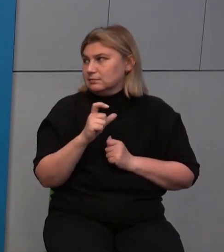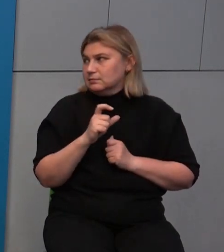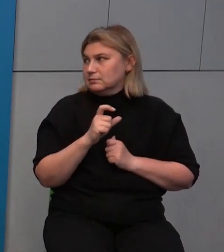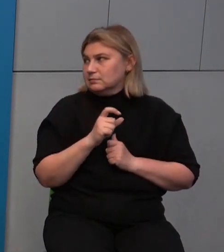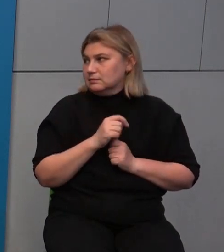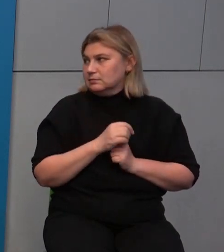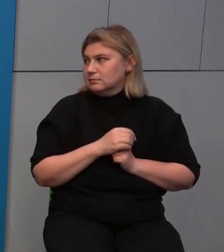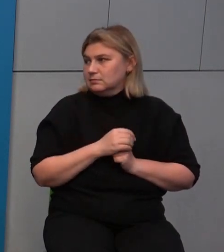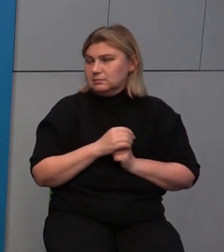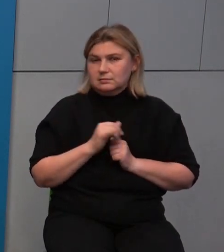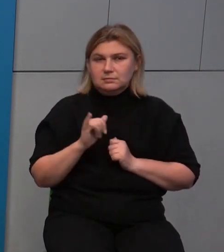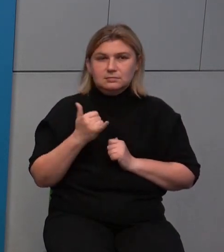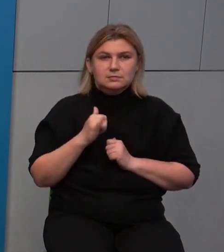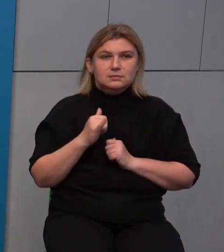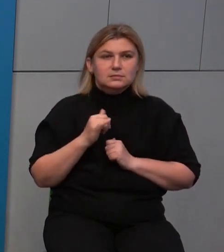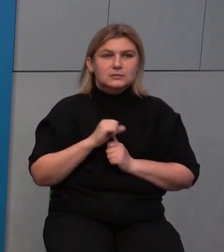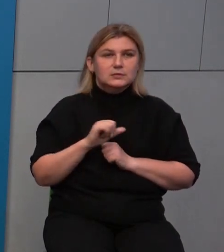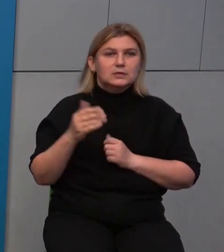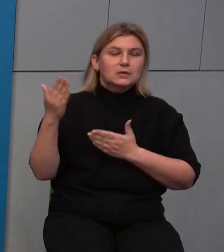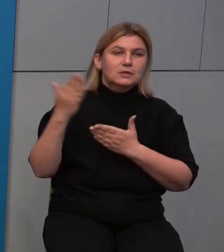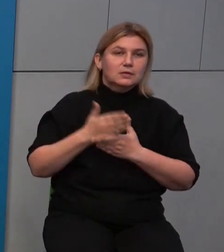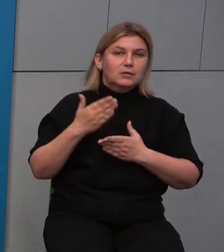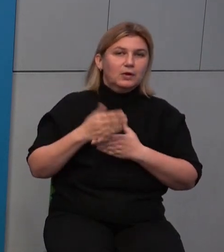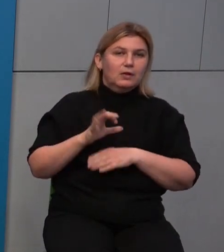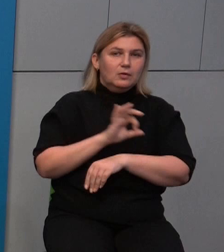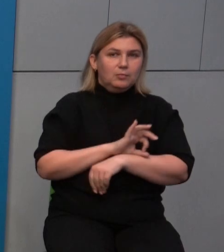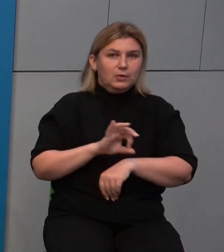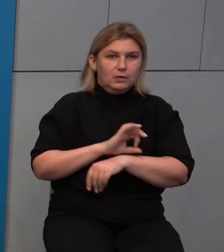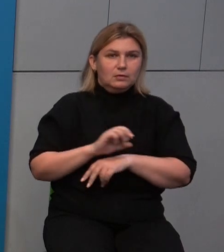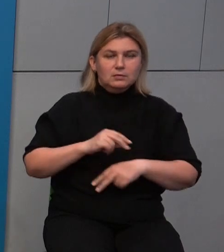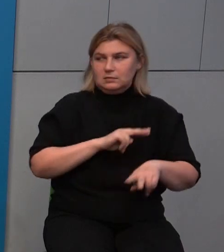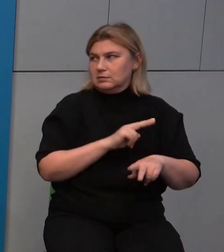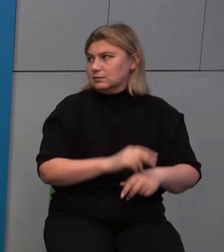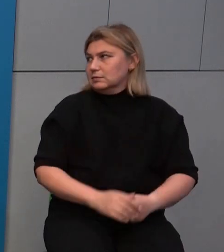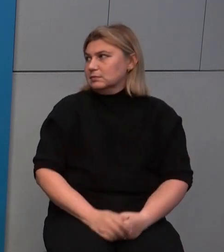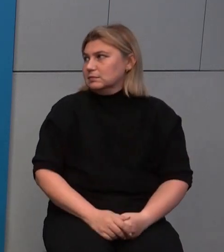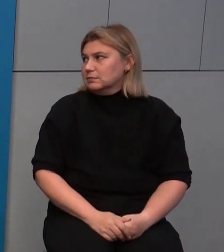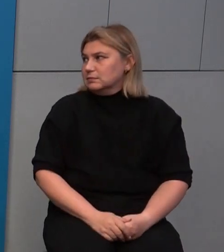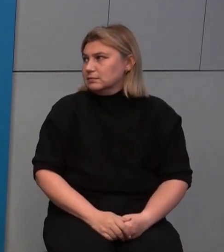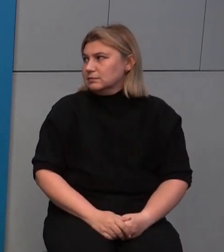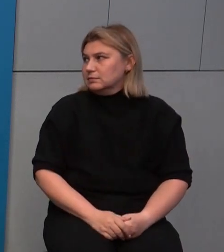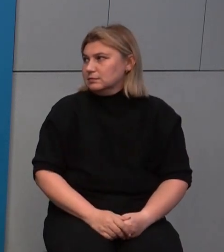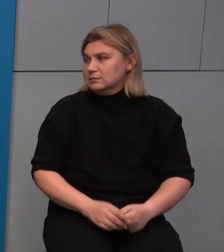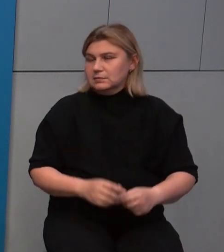jakoś jestem zapraszana do różnych projektów i biorę w nich udział. Ja się tak nie odżegnuję,